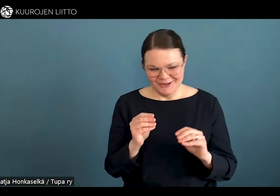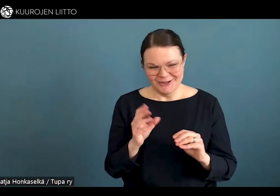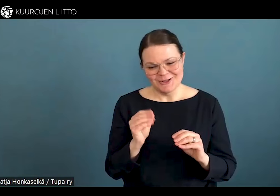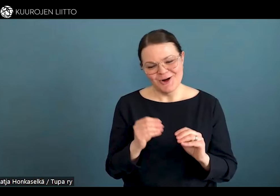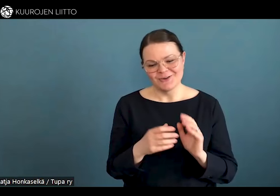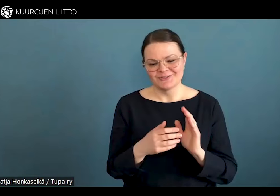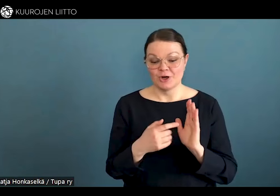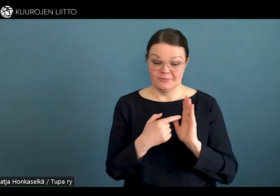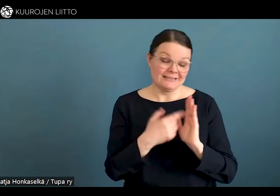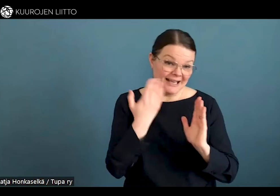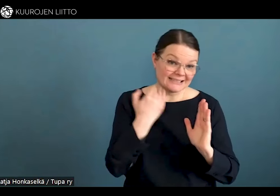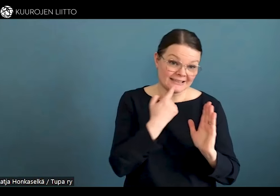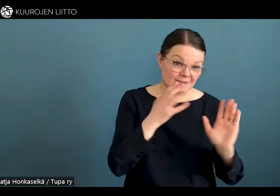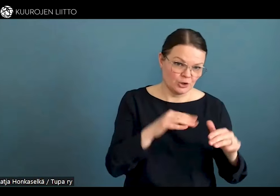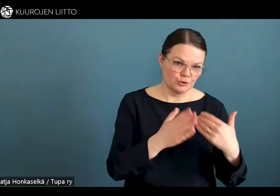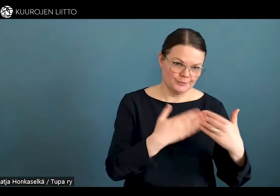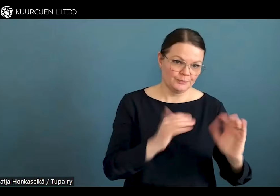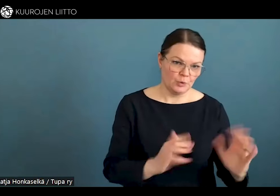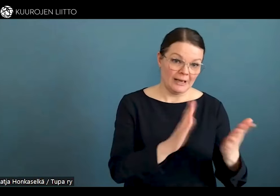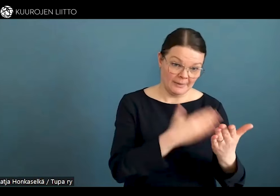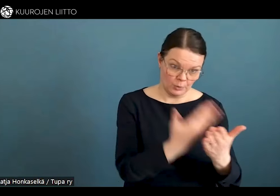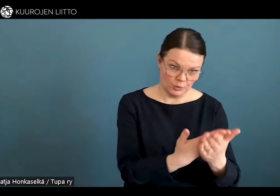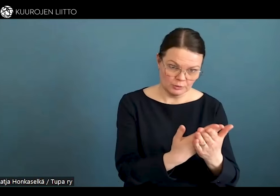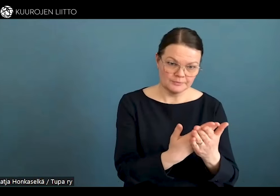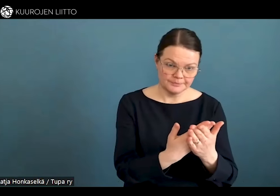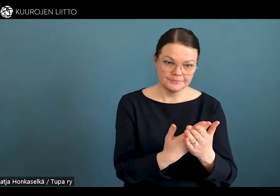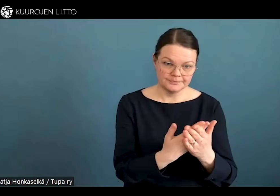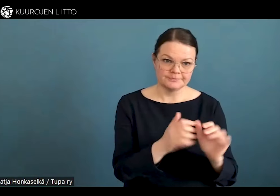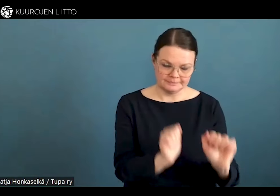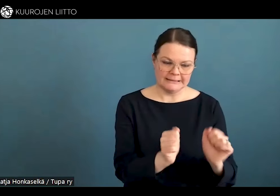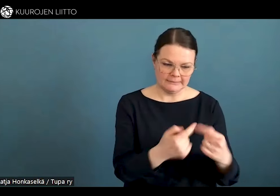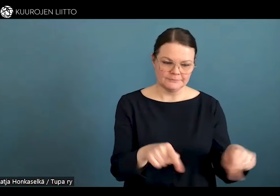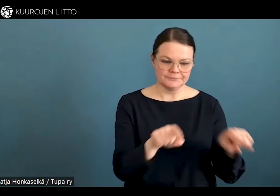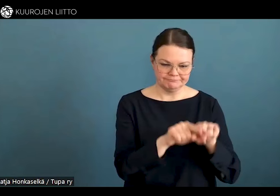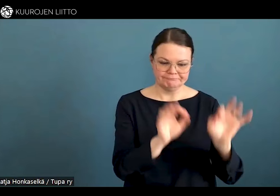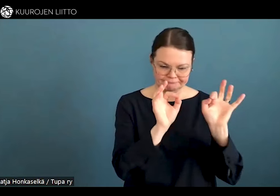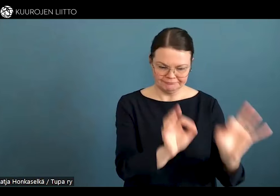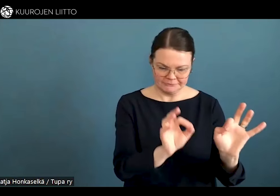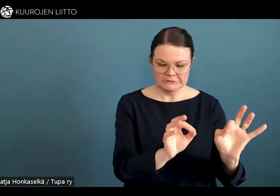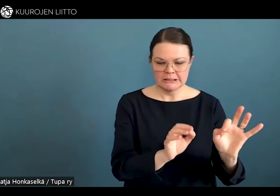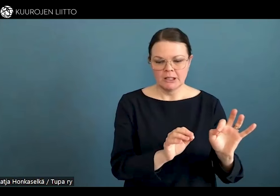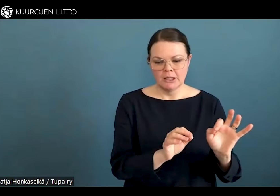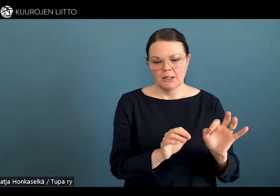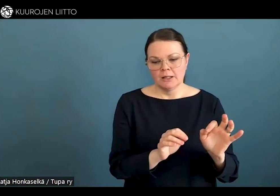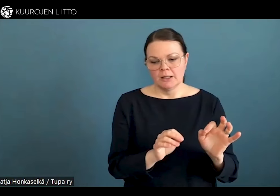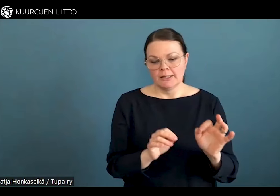Kuten jo aiemmin sanoin, työelämä- tulkkauksen muutokset täytyy toteuttaa, -